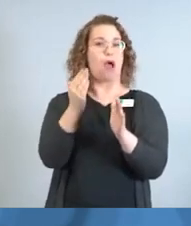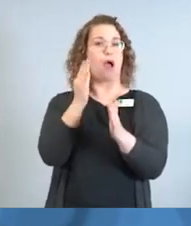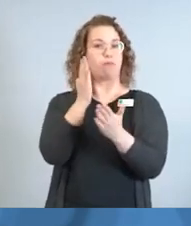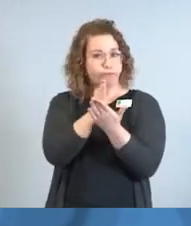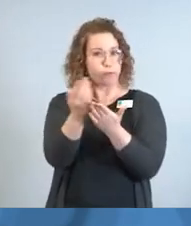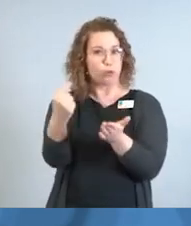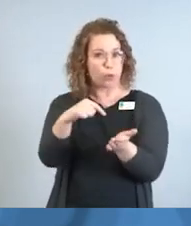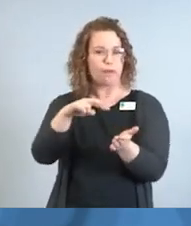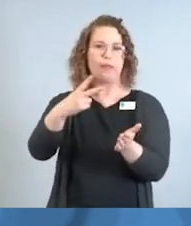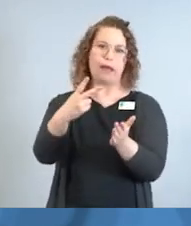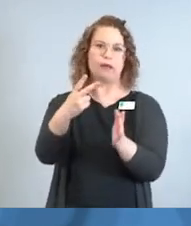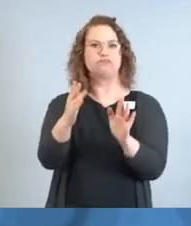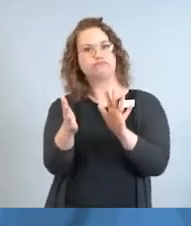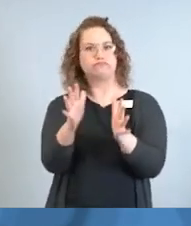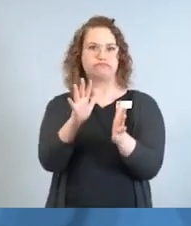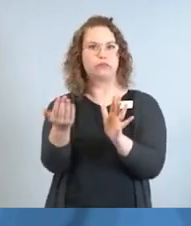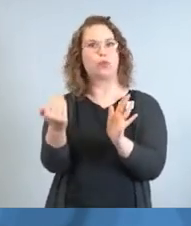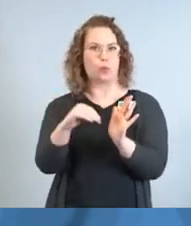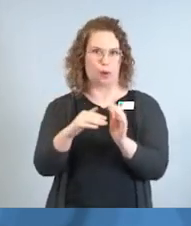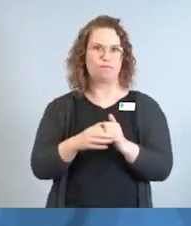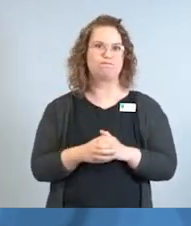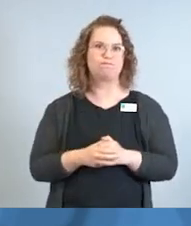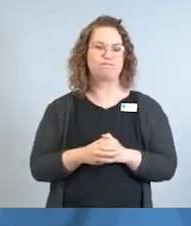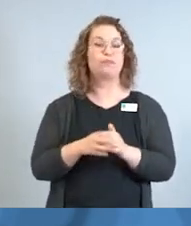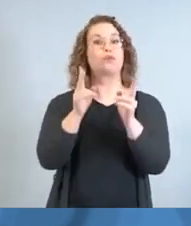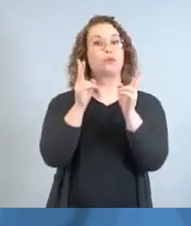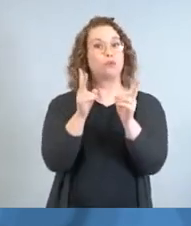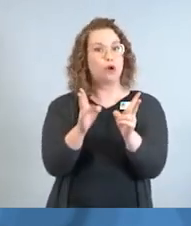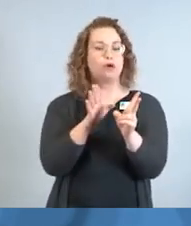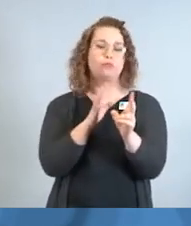Siinä on myös arvio loppuvuoden rokotemääristä.